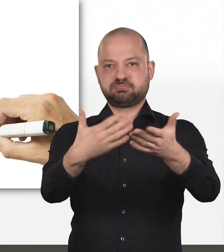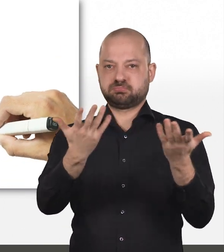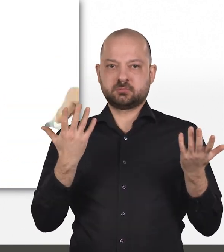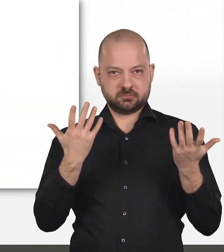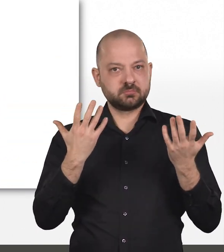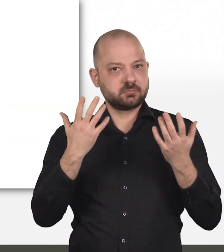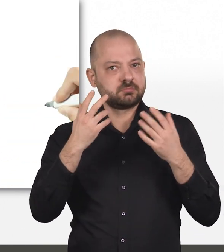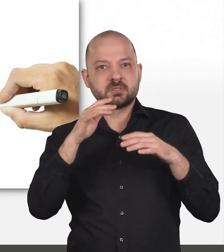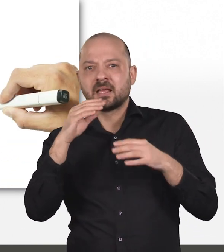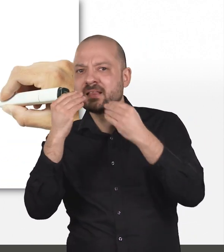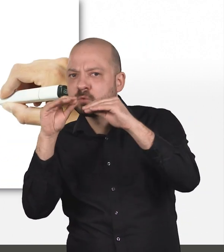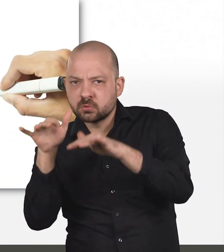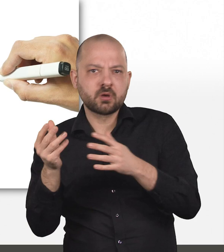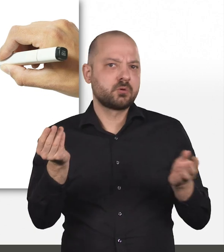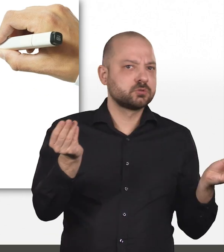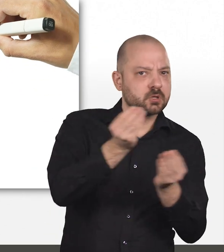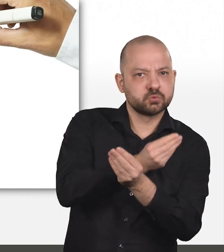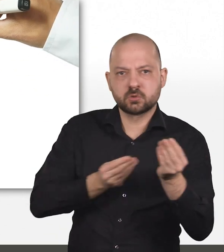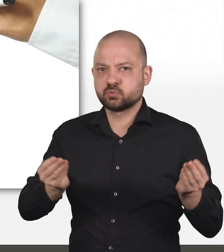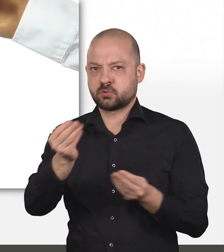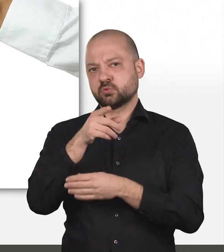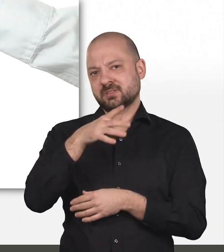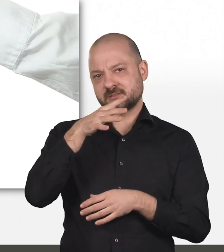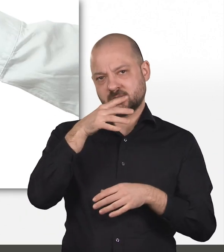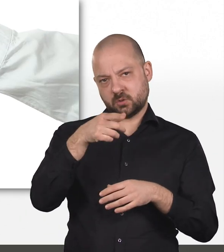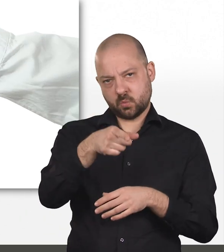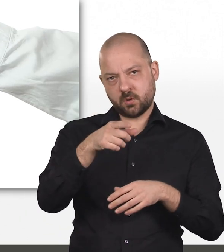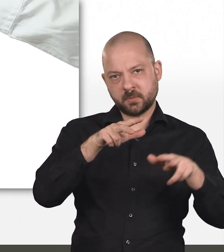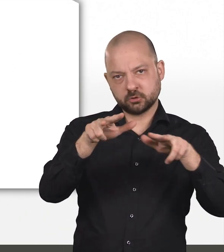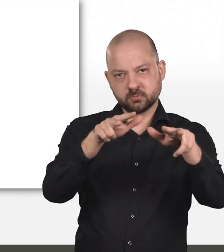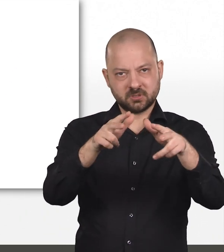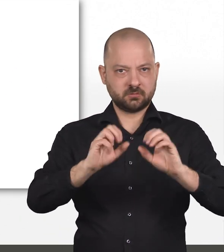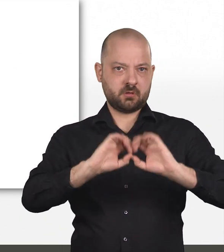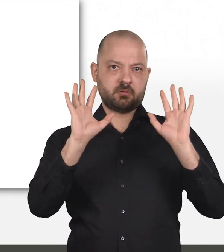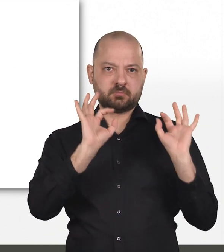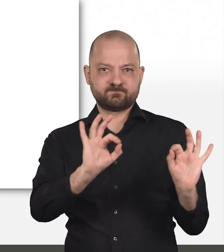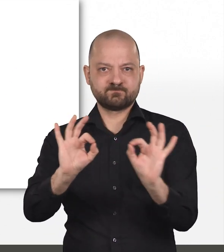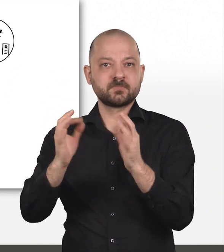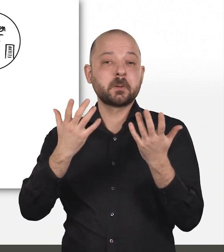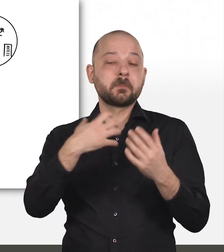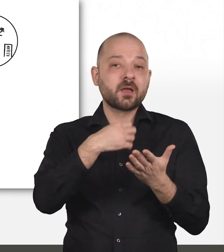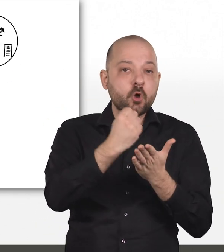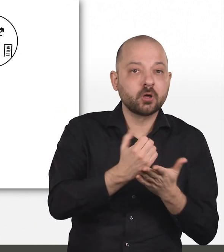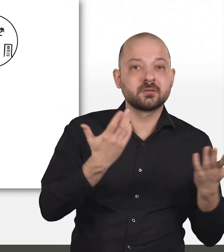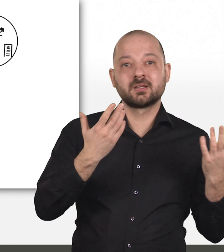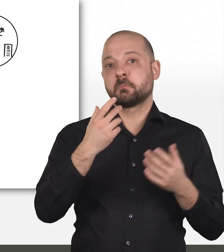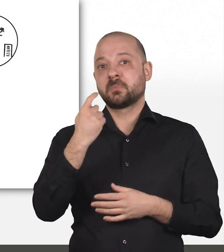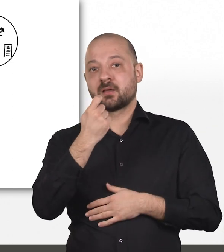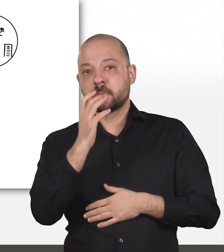um den Austausch relevanter Informationen im Risikomanagement sicherzustellen. Dabei ist es egal, ob Behörden oder Betreiber